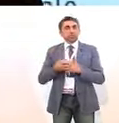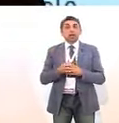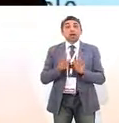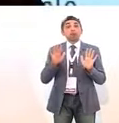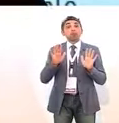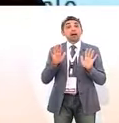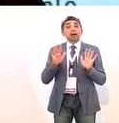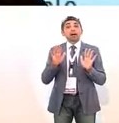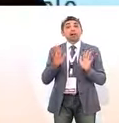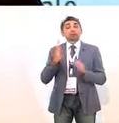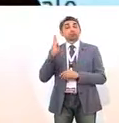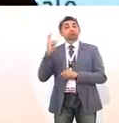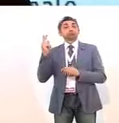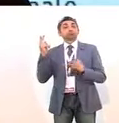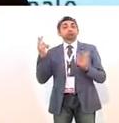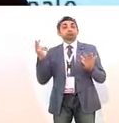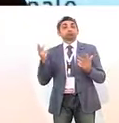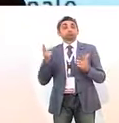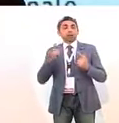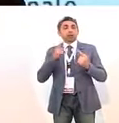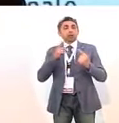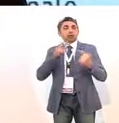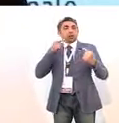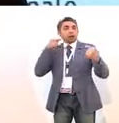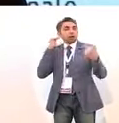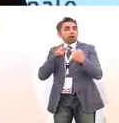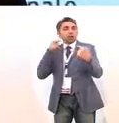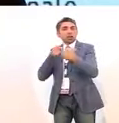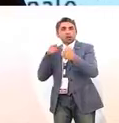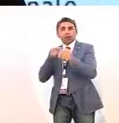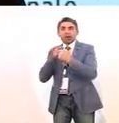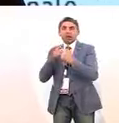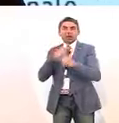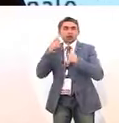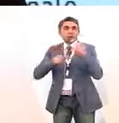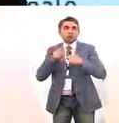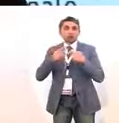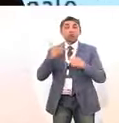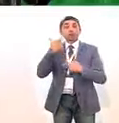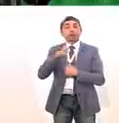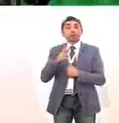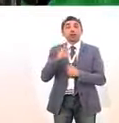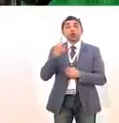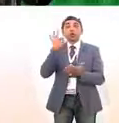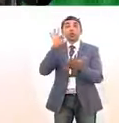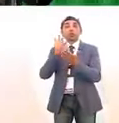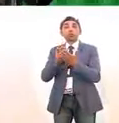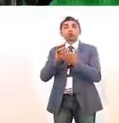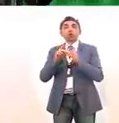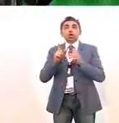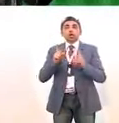permettere baruffe continue e divisioni assurde perché siamo il punto di resistenza a un